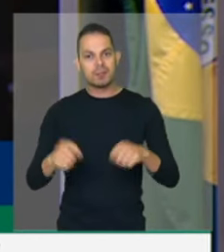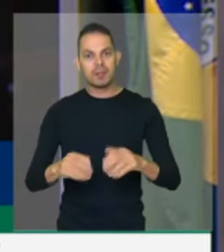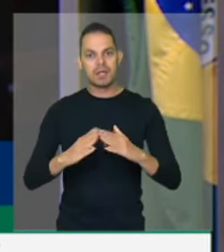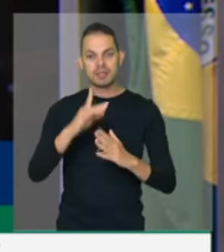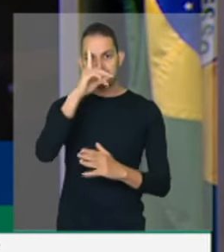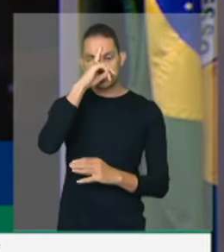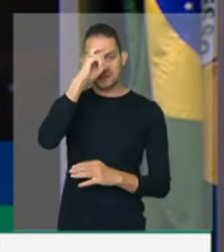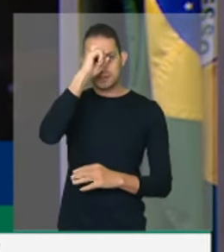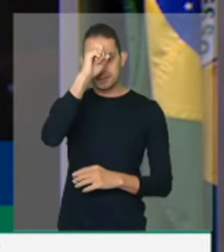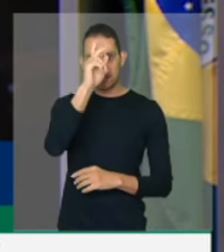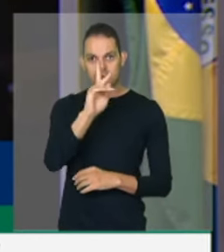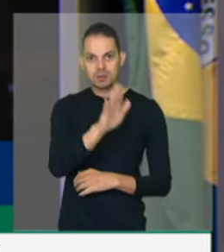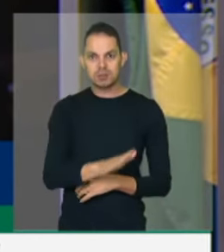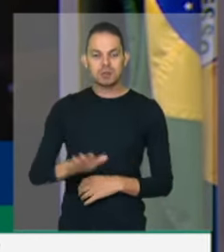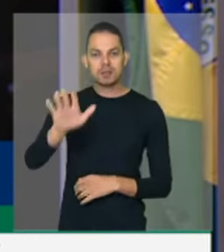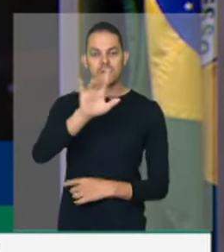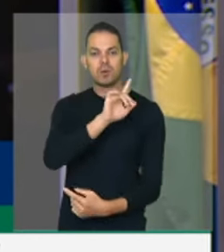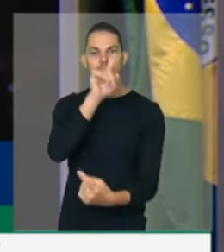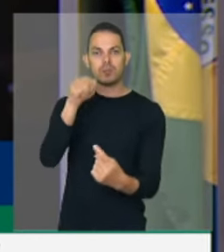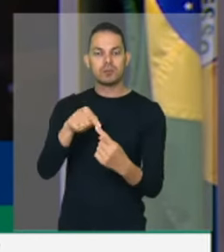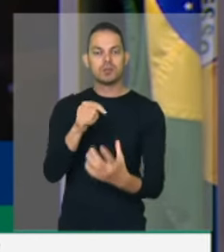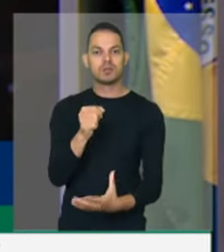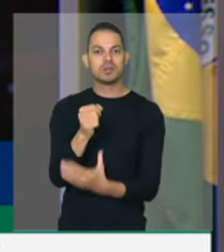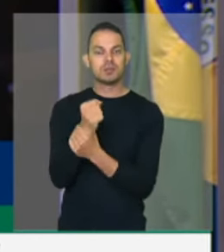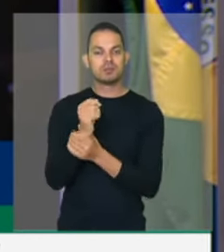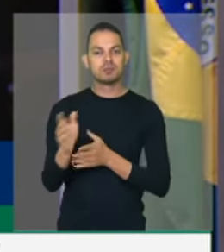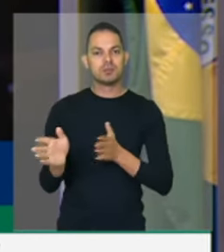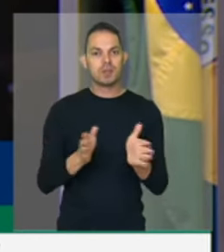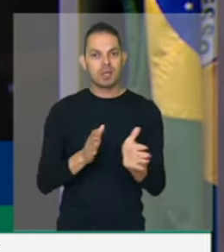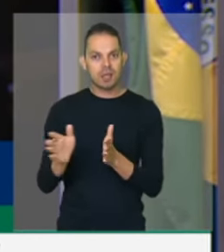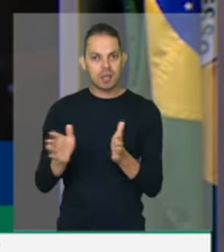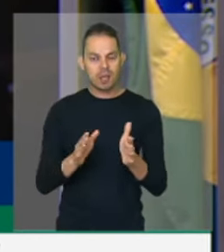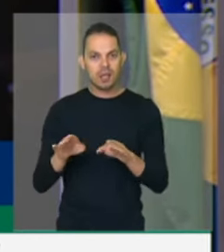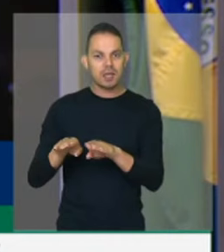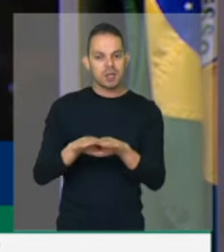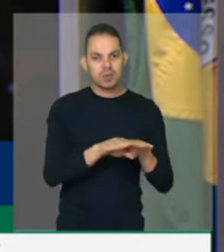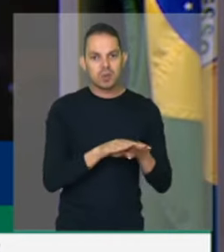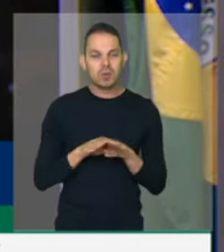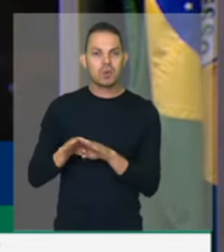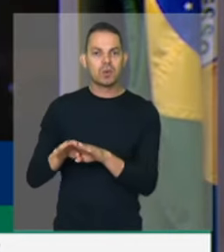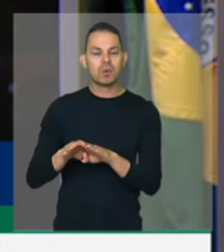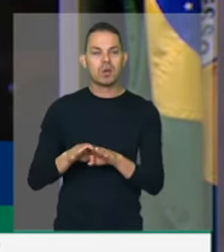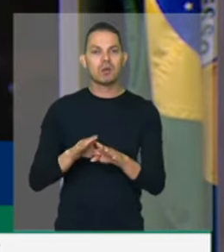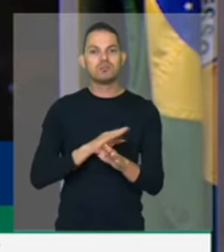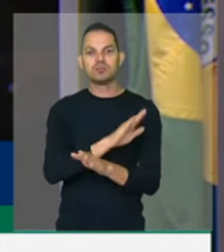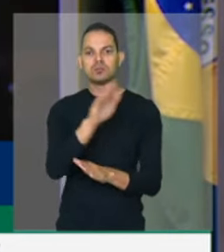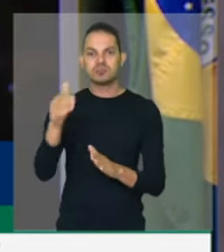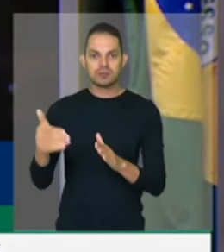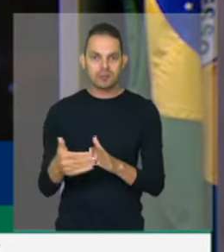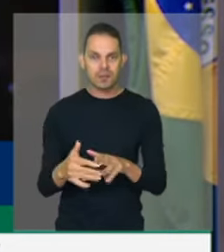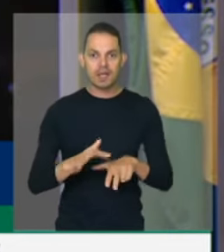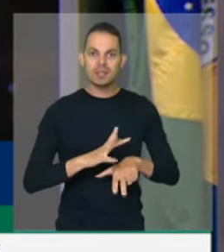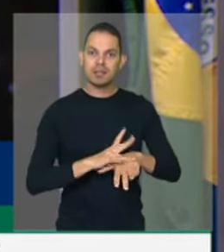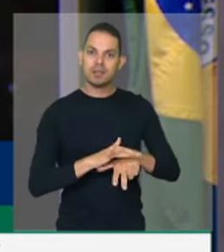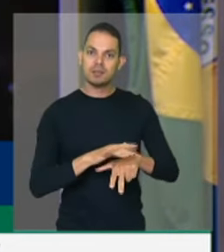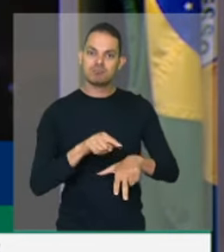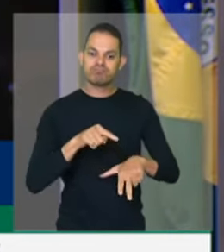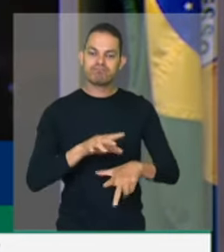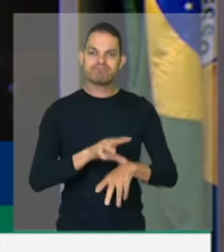INTERNAÇÃO DE PACIENTES COM COVID-19. SEGUNDO A EMENDA OS SERVIÇOS PRIVADOS DE SAÚDE SÃO OBRIGADOS A PRESTAR